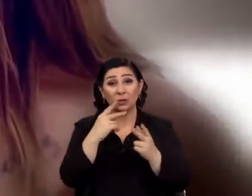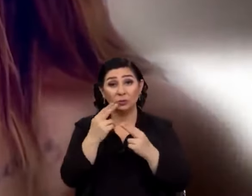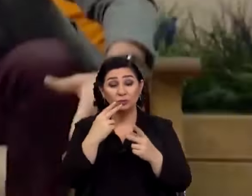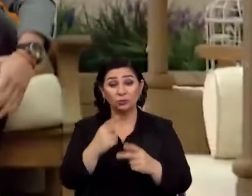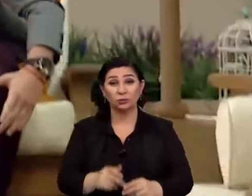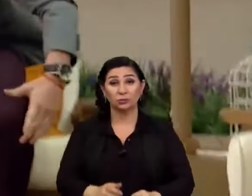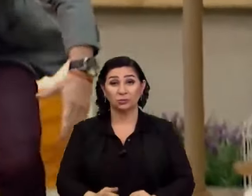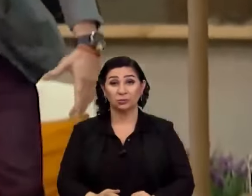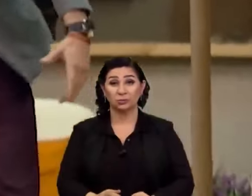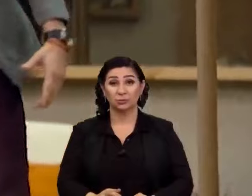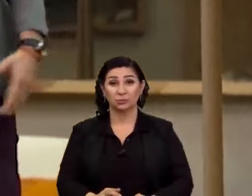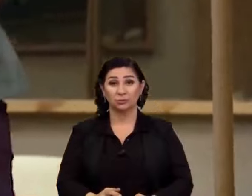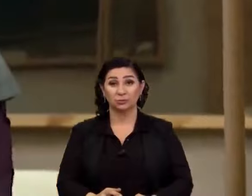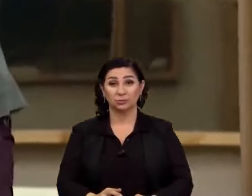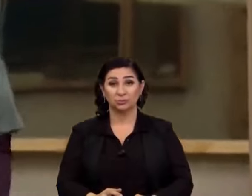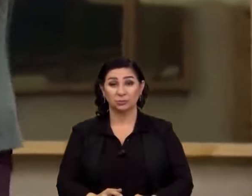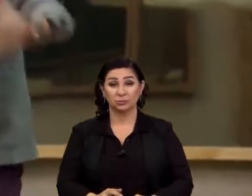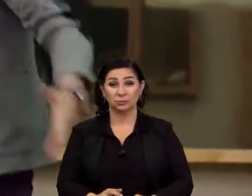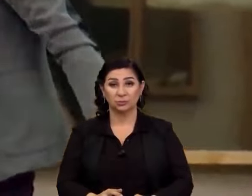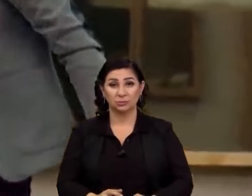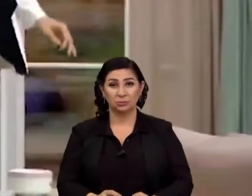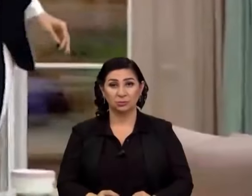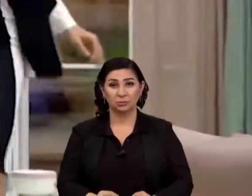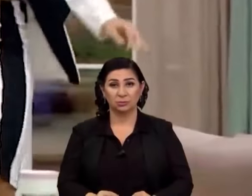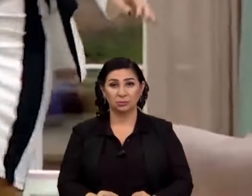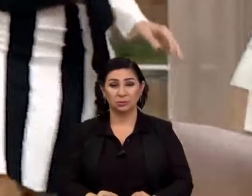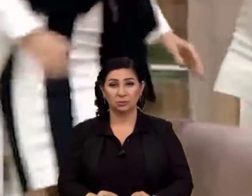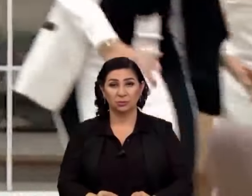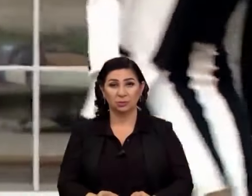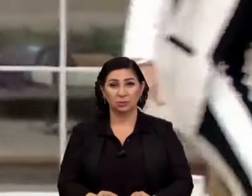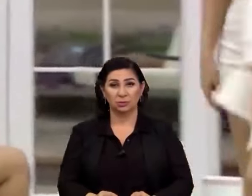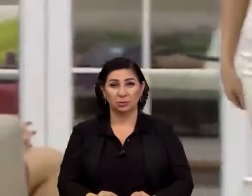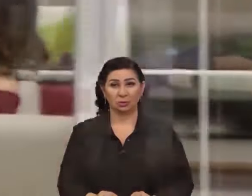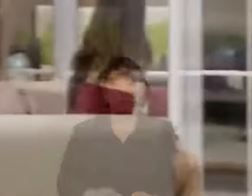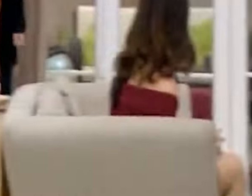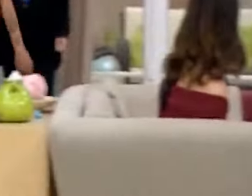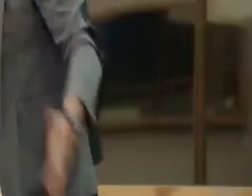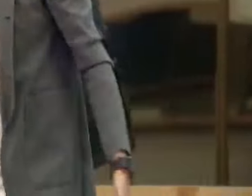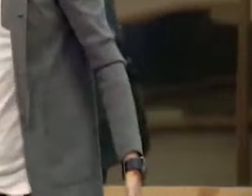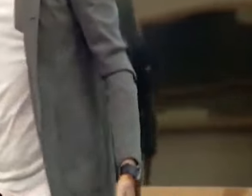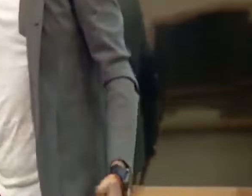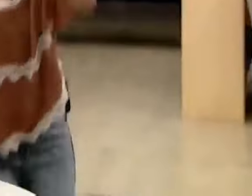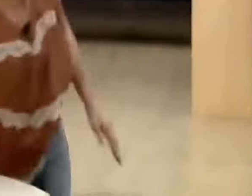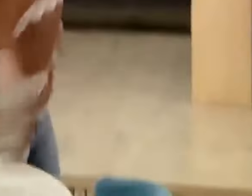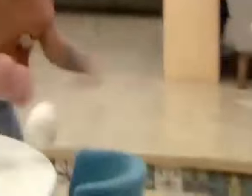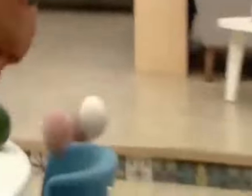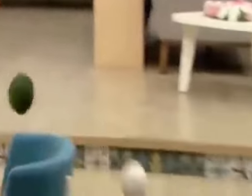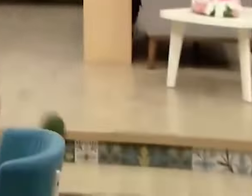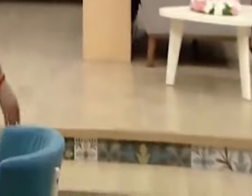konuş Neyini savunacağım ben senin savunacak bir tarafın mı